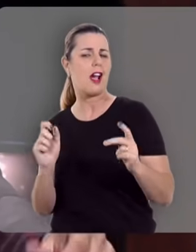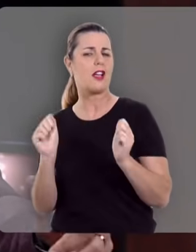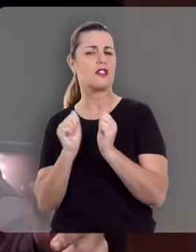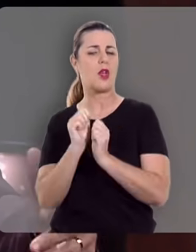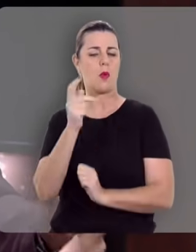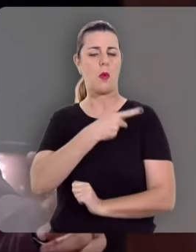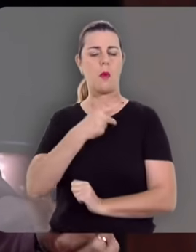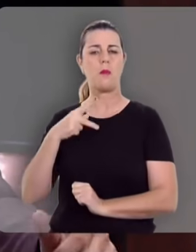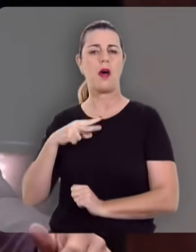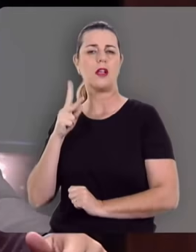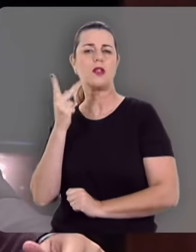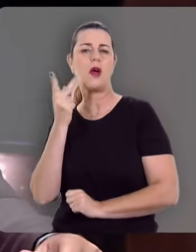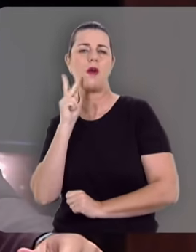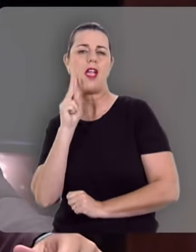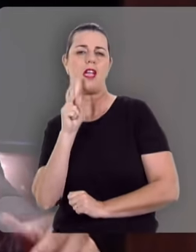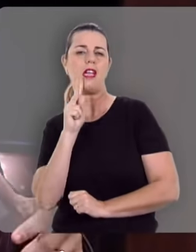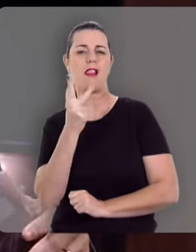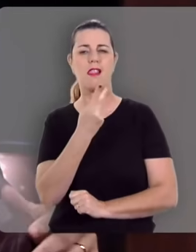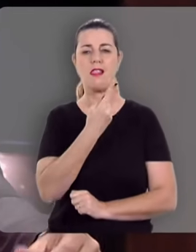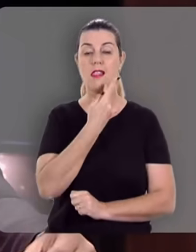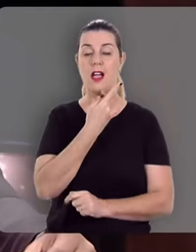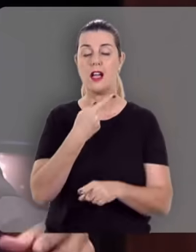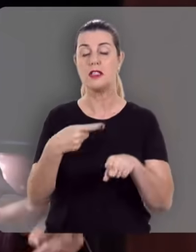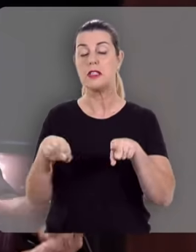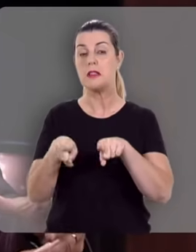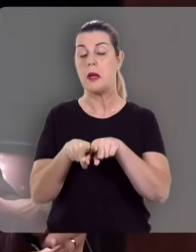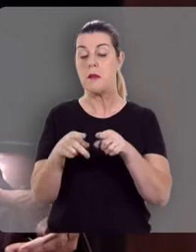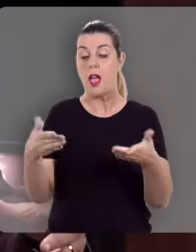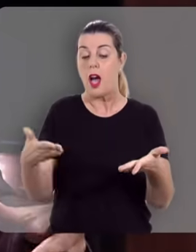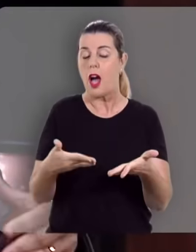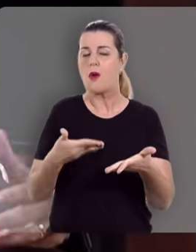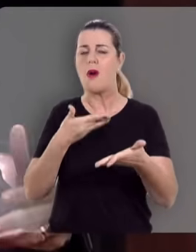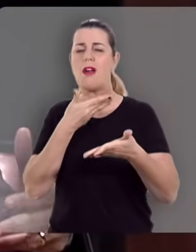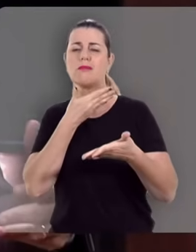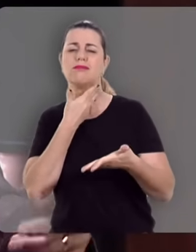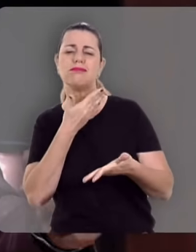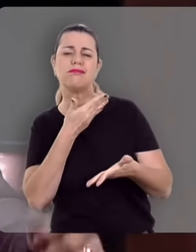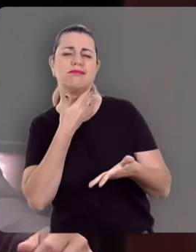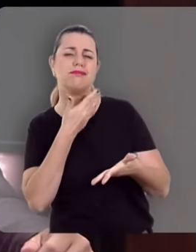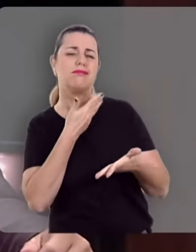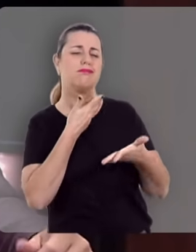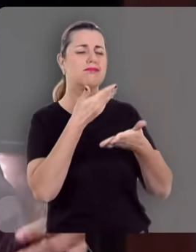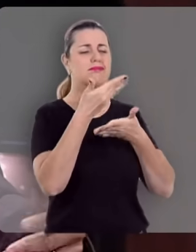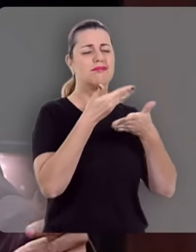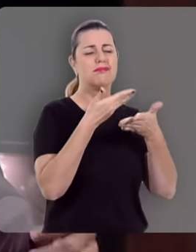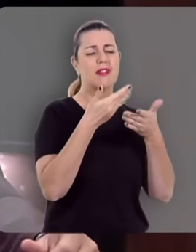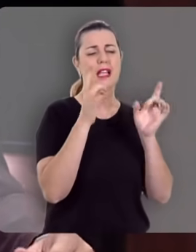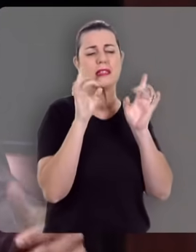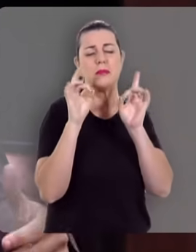nosso Reverendo Hernandes Dias Lopes e agora a gente tem um bate-papo muito especial e eu tenho